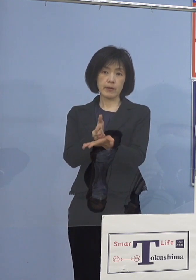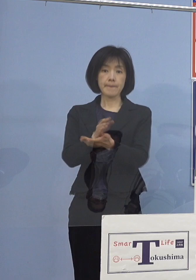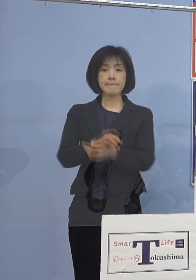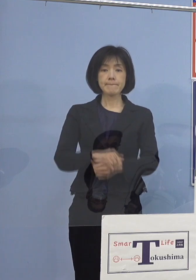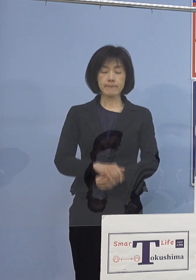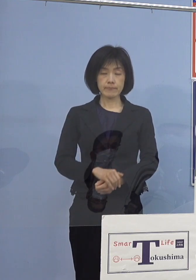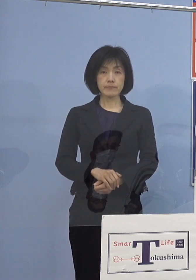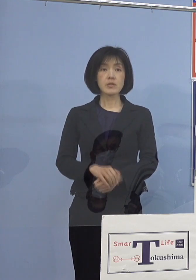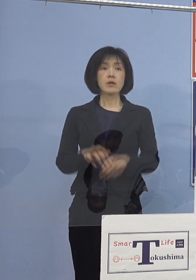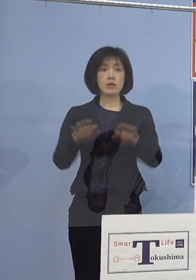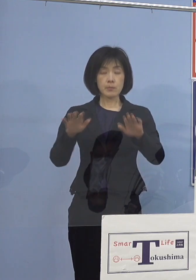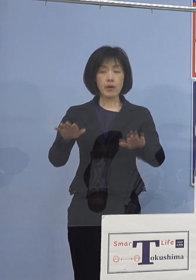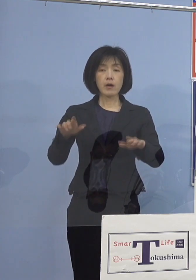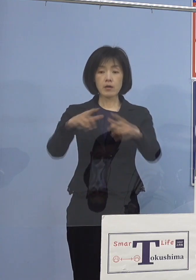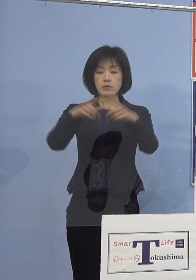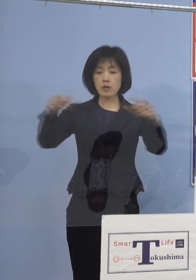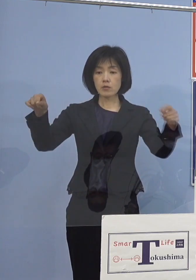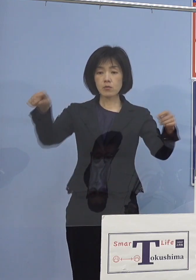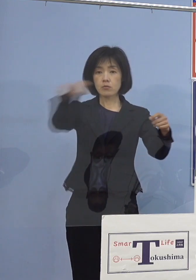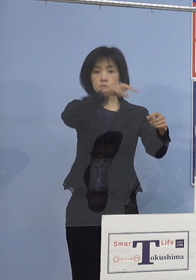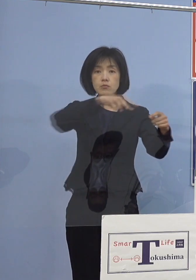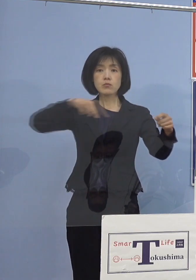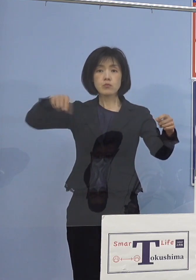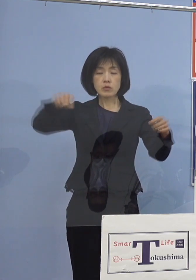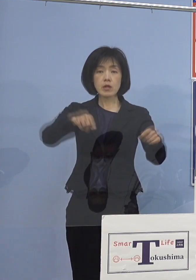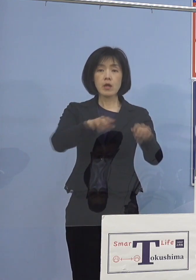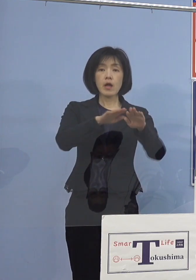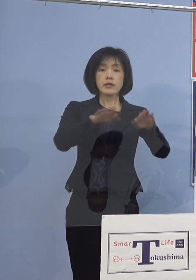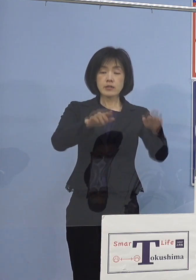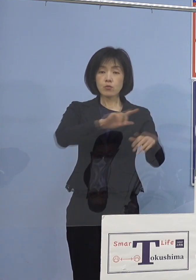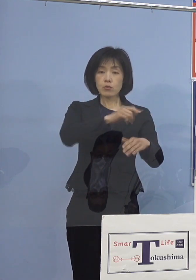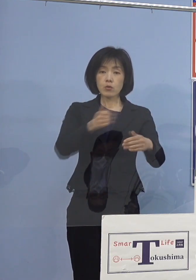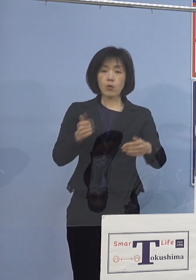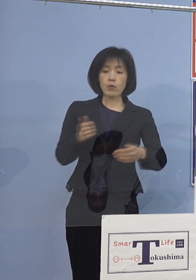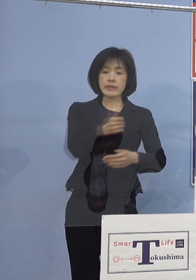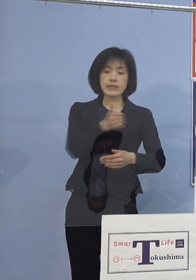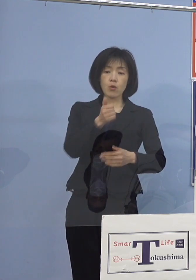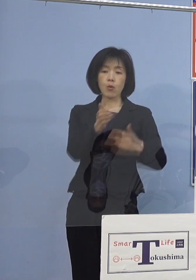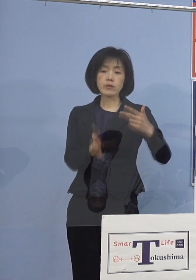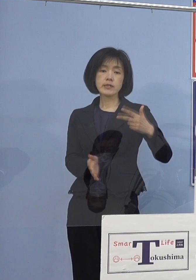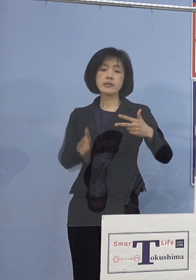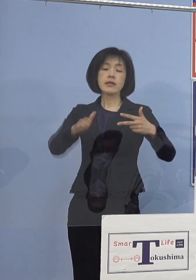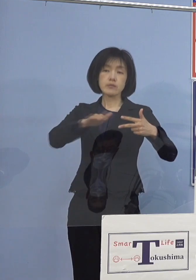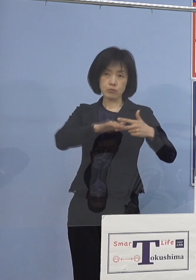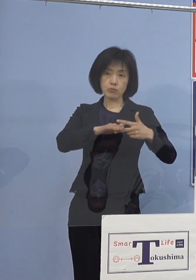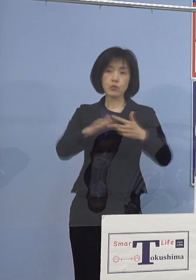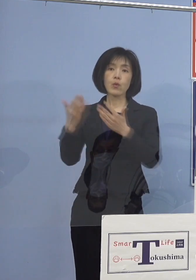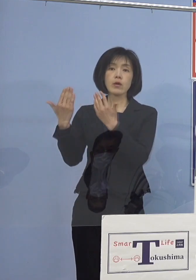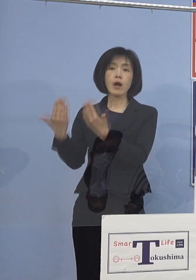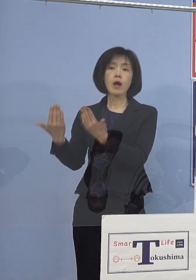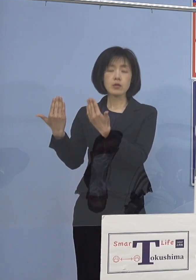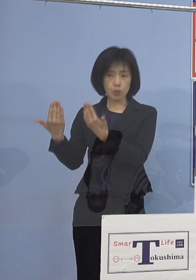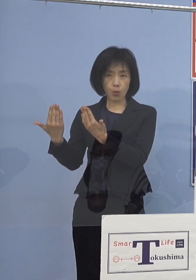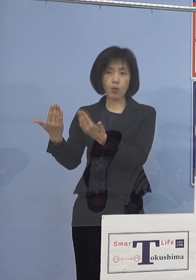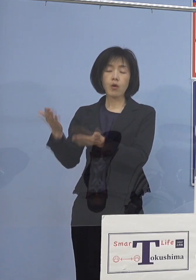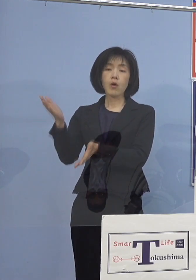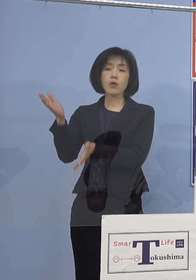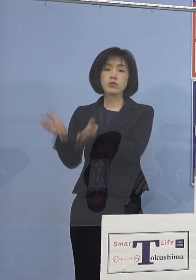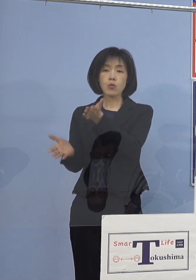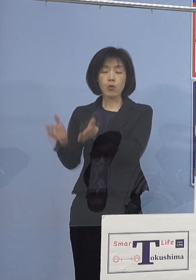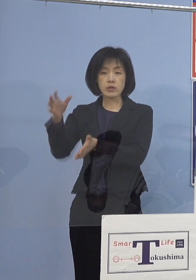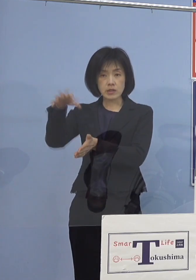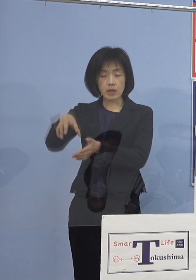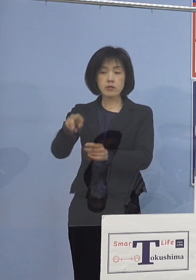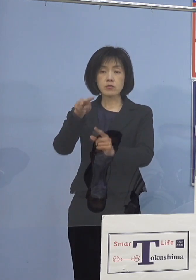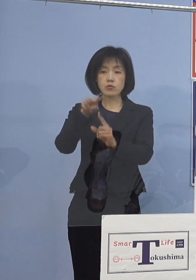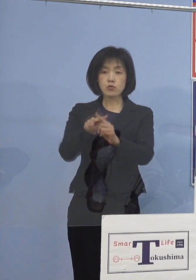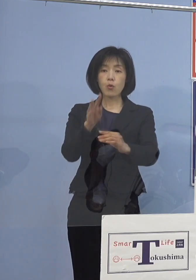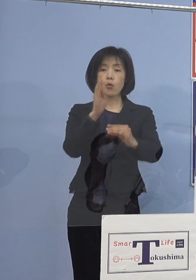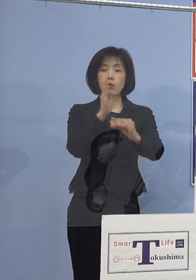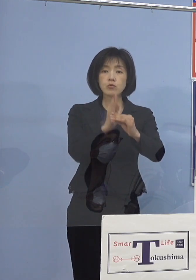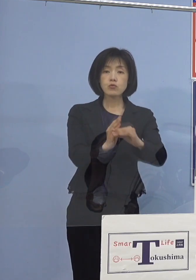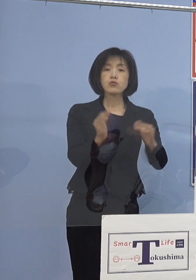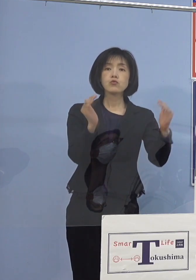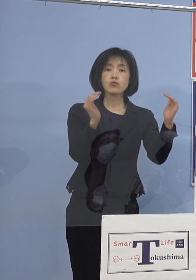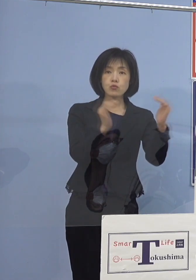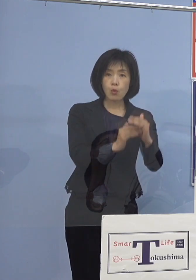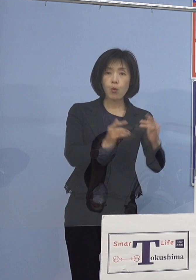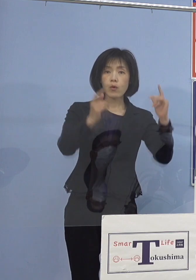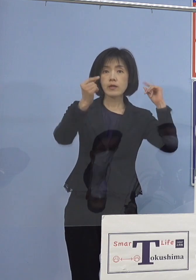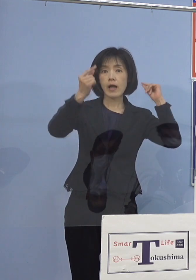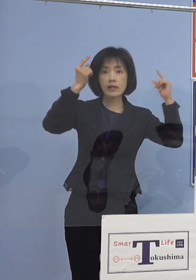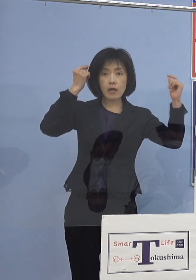今、全国でも児童等利用施設、あるいは 学校、幼稚園、小学校、中学校、高等学校、大学